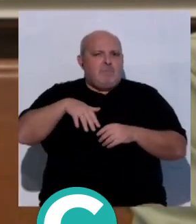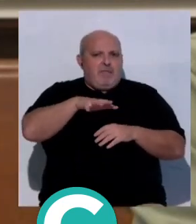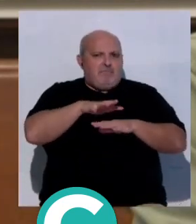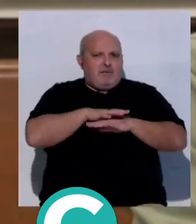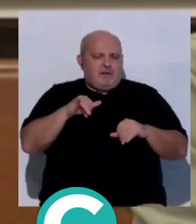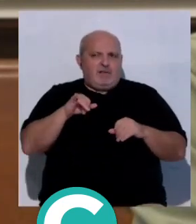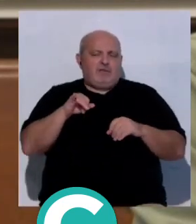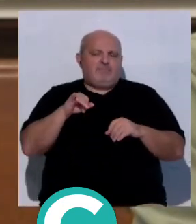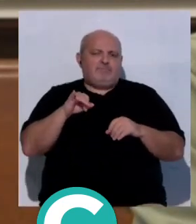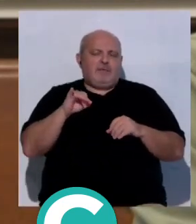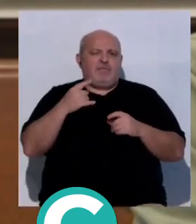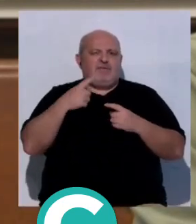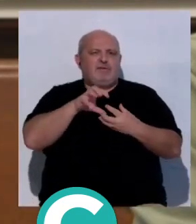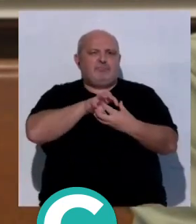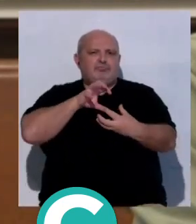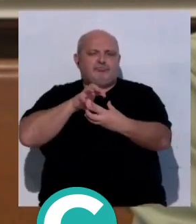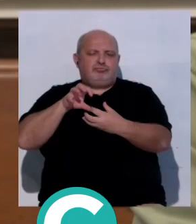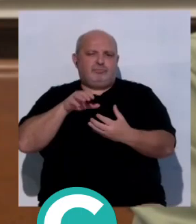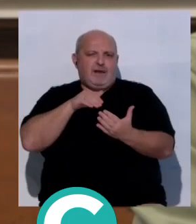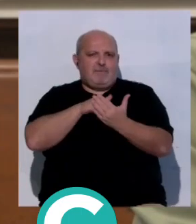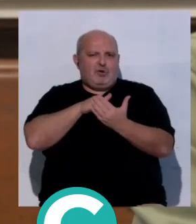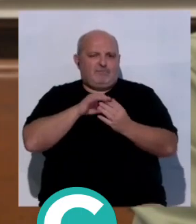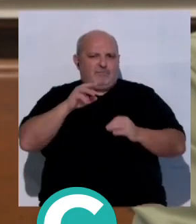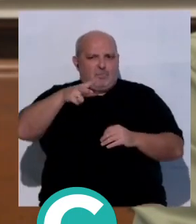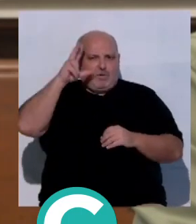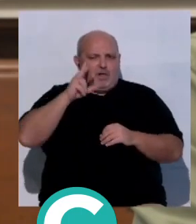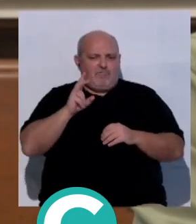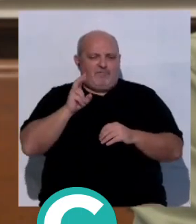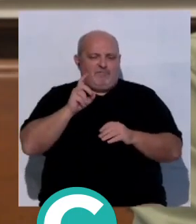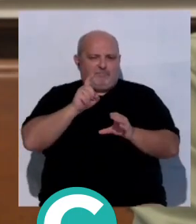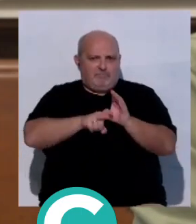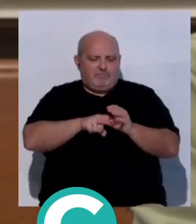distintos vehículos del consorcio de bomberos de la provincia de Cádiz va a participar también la